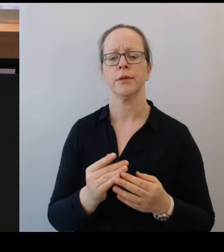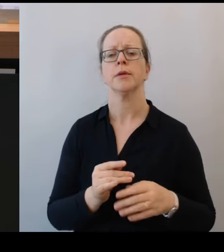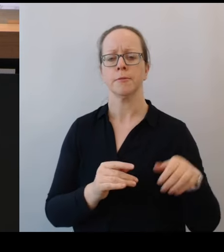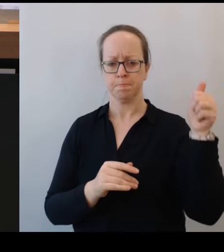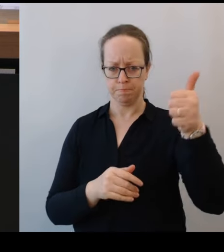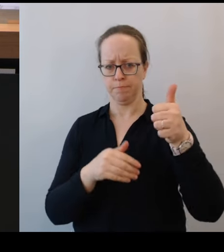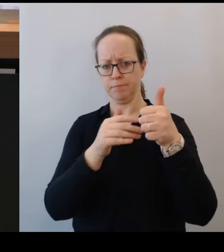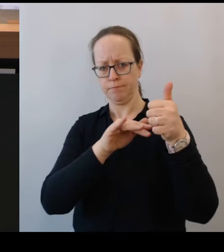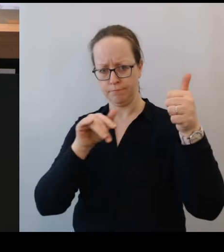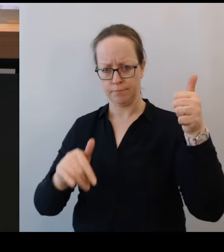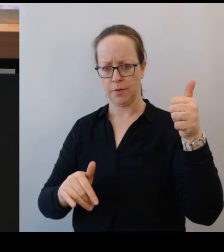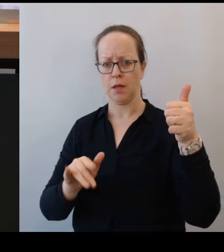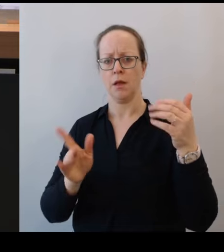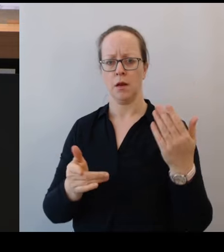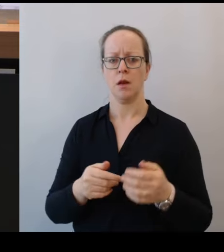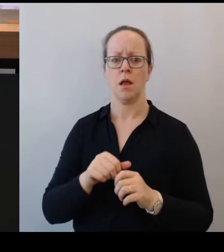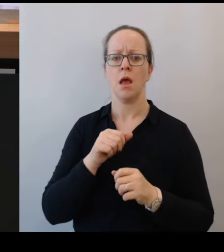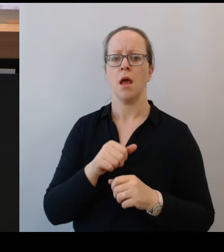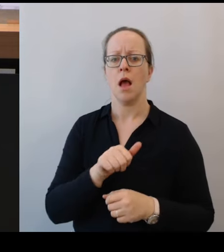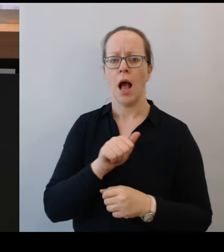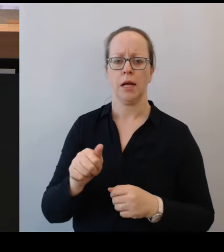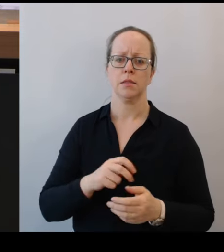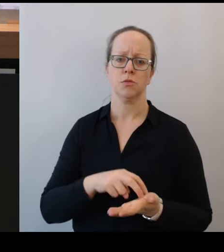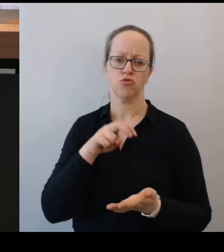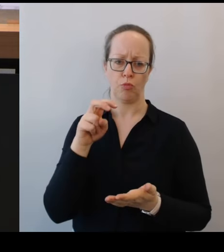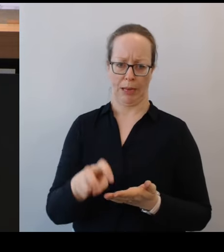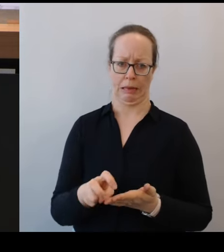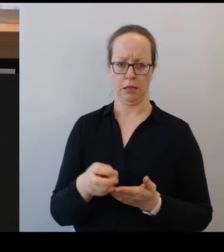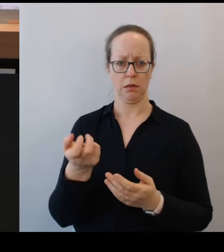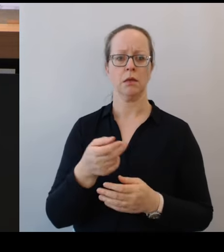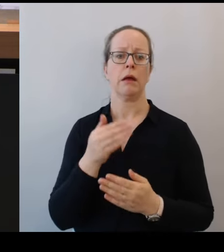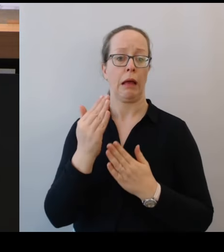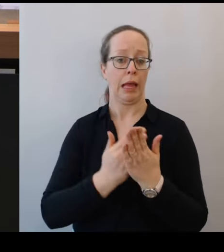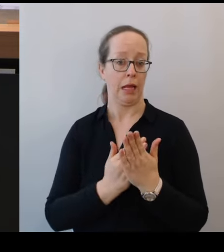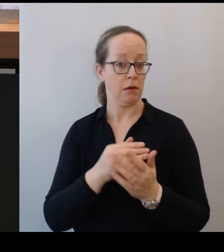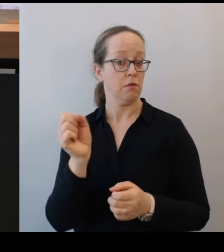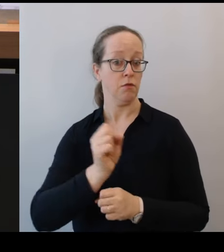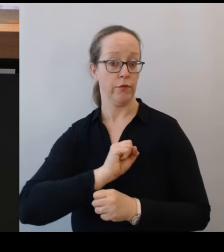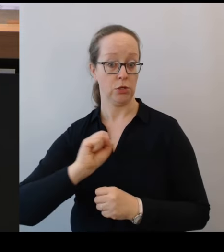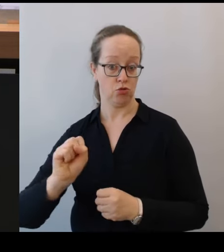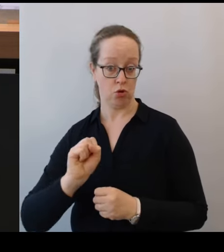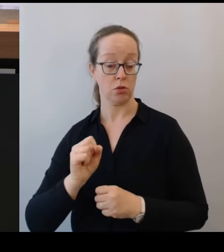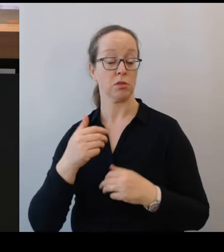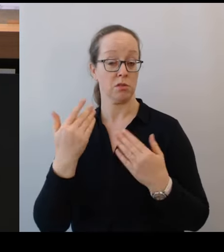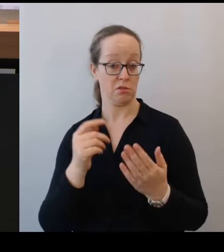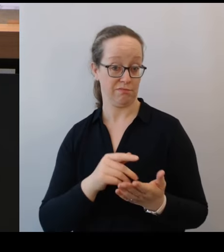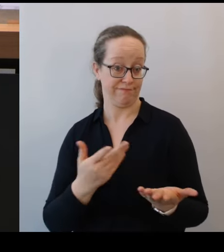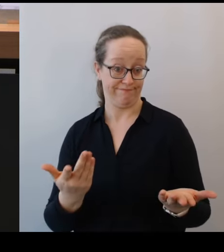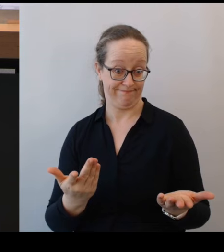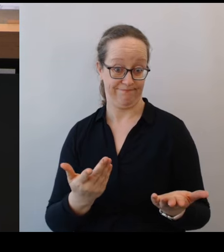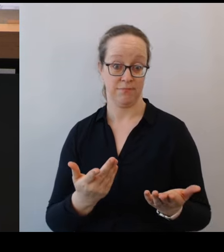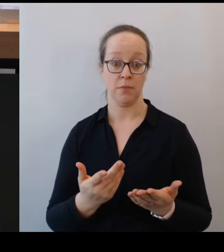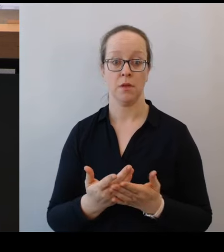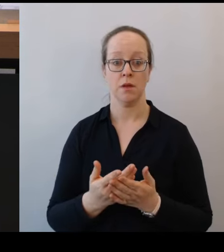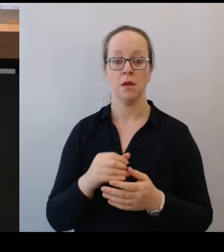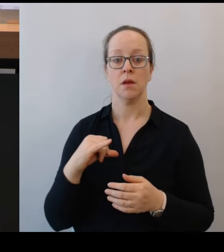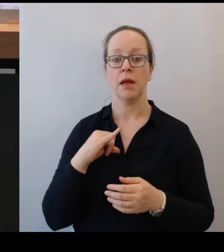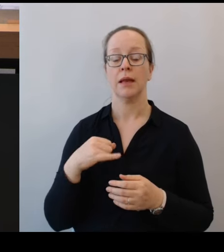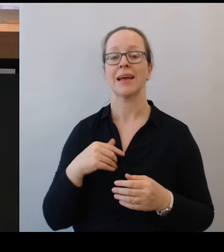Um dem Verdacht von Interessenkonflikten zu entgehen, hat der Senat jetzt seine Geschäftsordnung offenbar geändert.